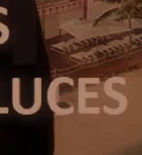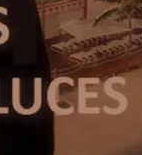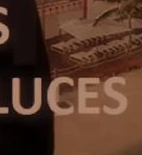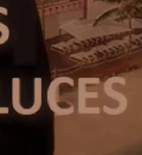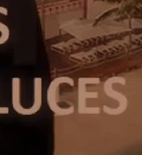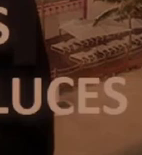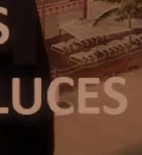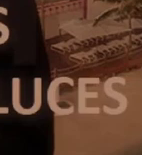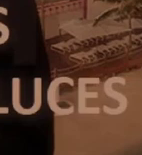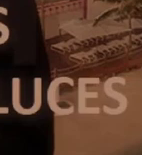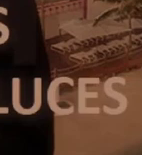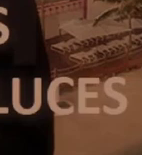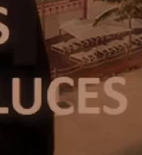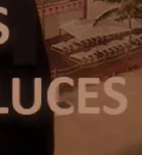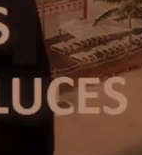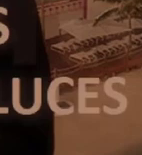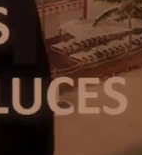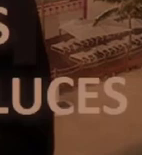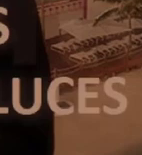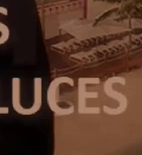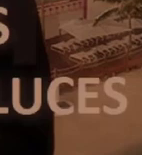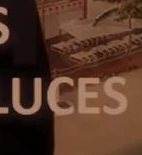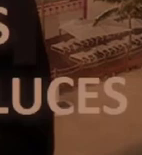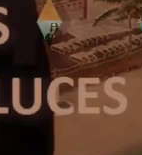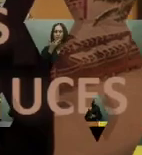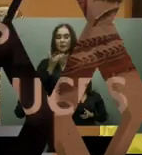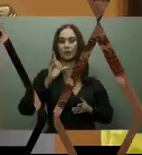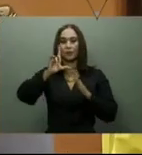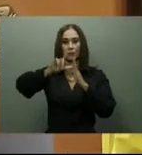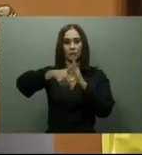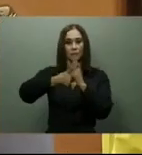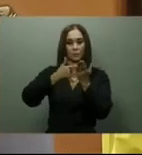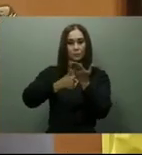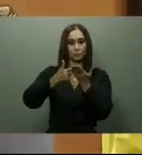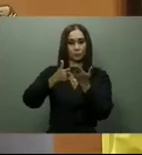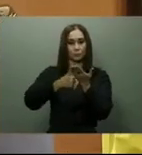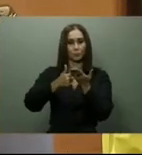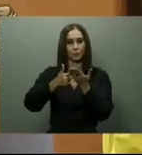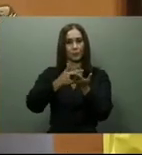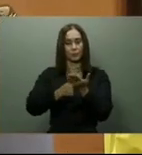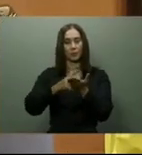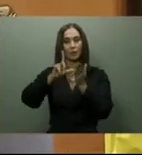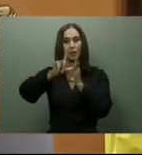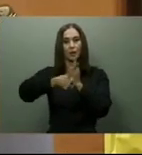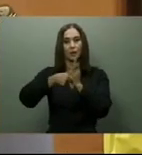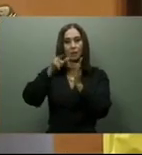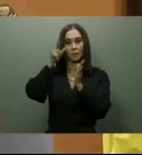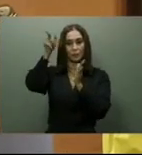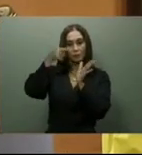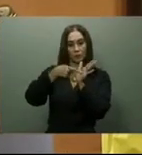85 %. Sin embargo, todavía no ha sido entregada y tampoco se ha dado fecha de cuándo se haría.